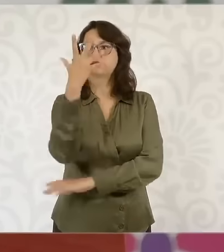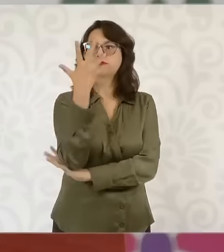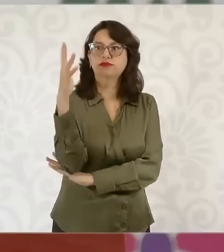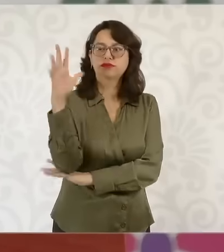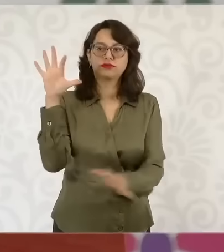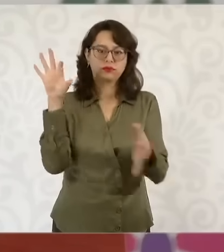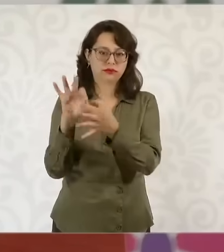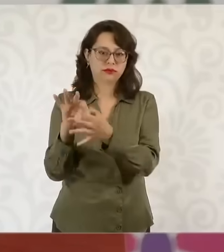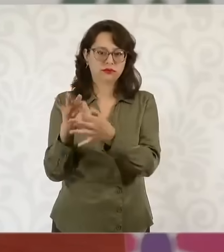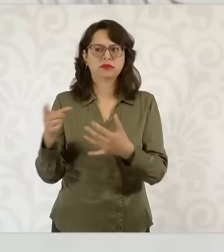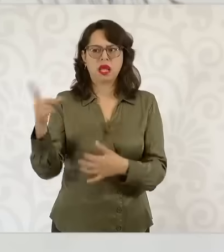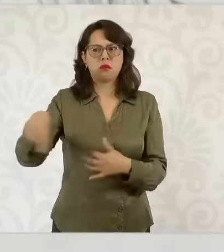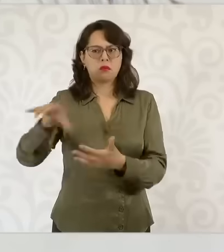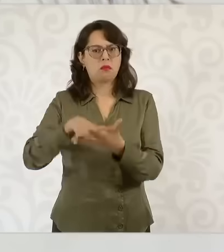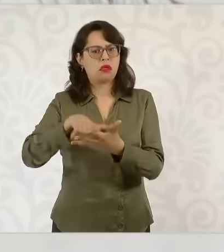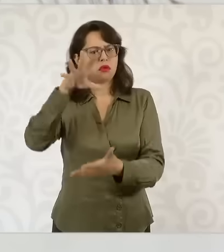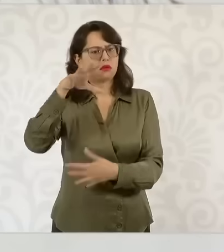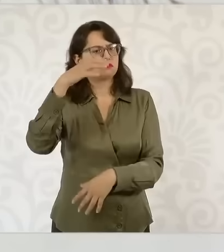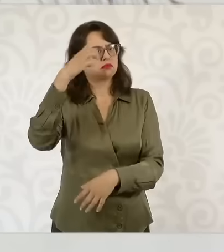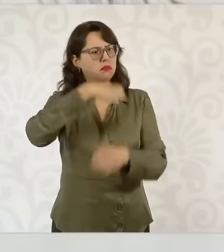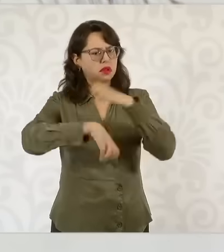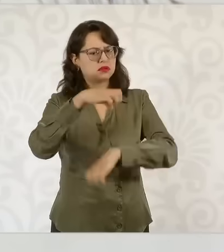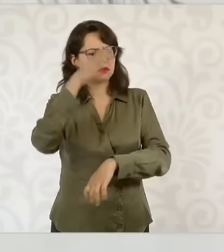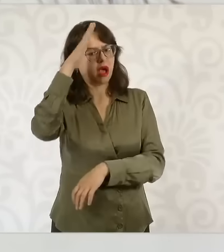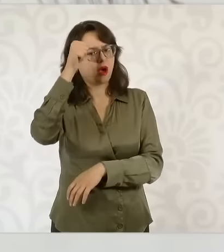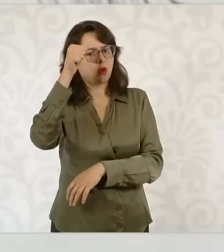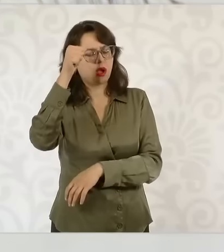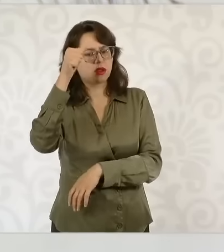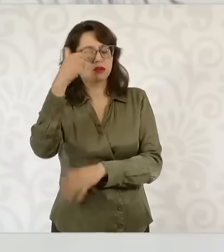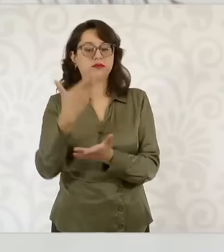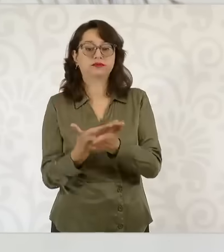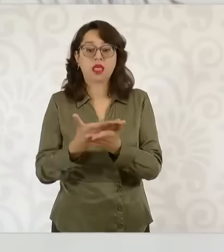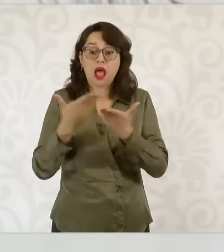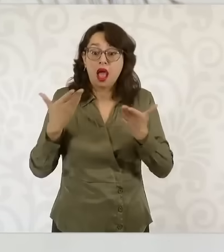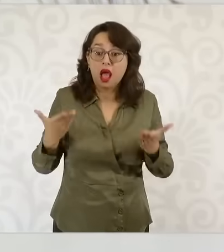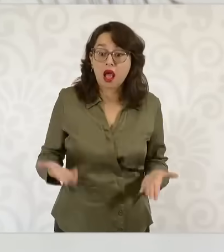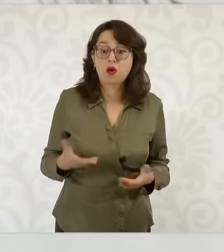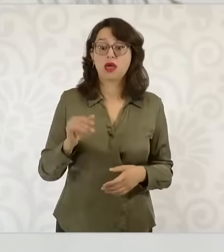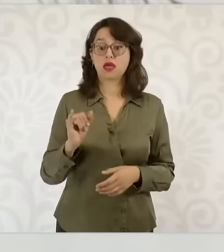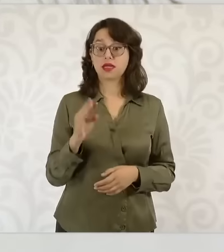y están de acuerdo incluso los generadores. ¿Por qué se retira? Si se retirara Iberdrola, pues no